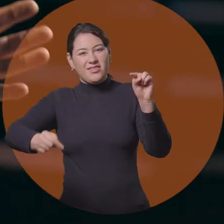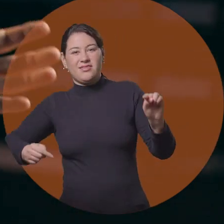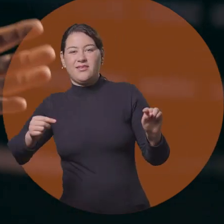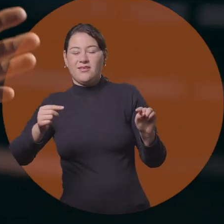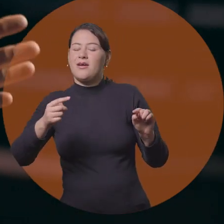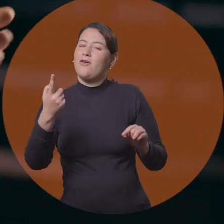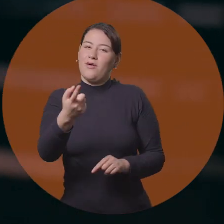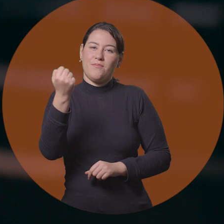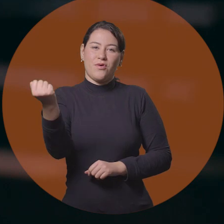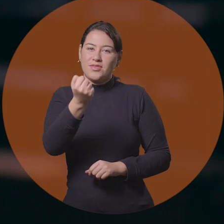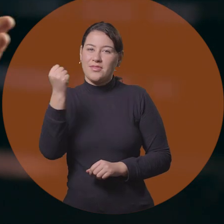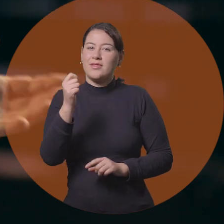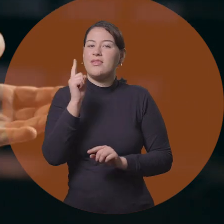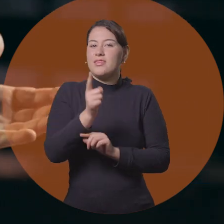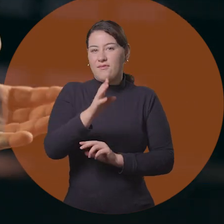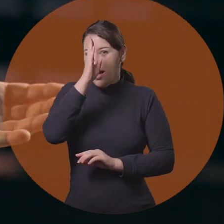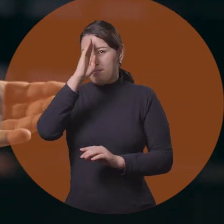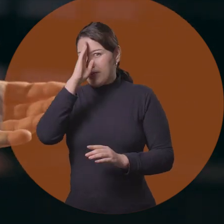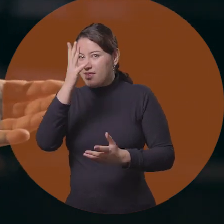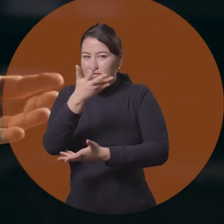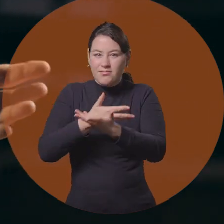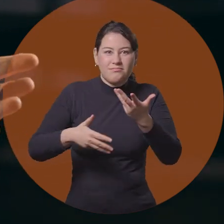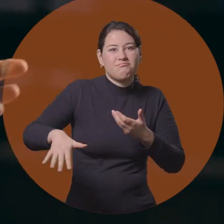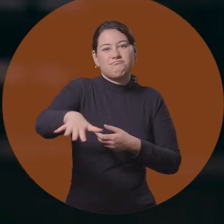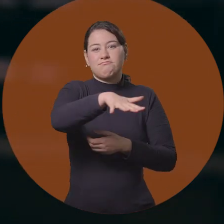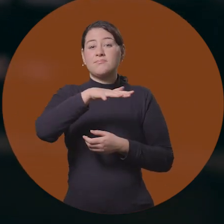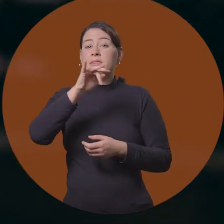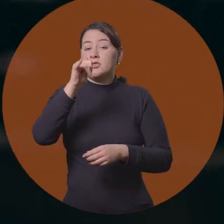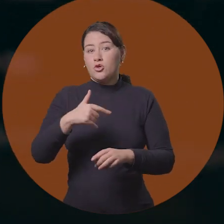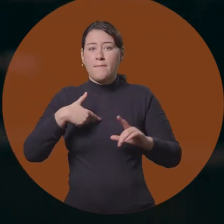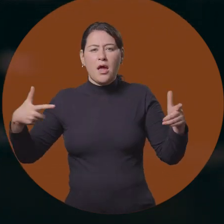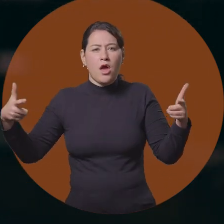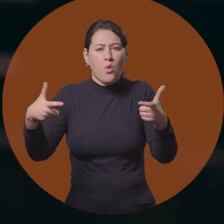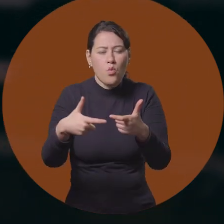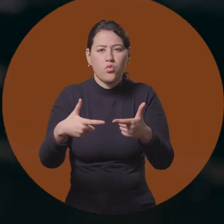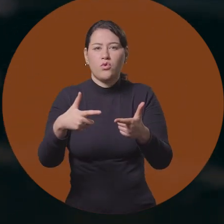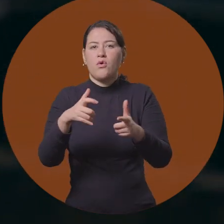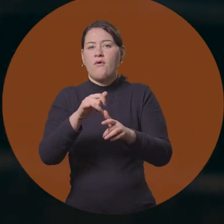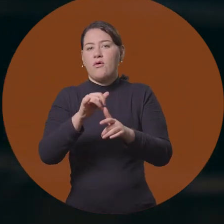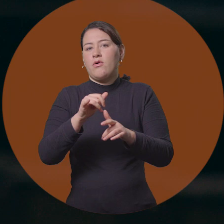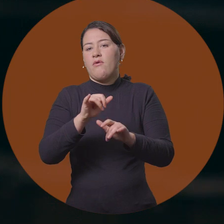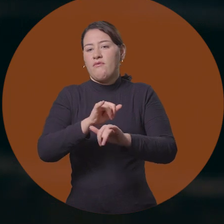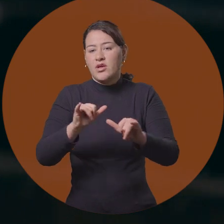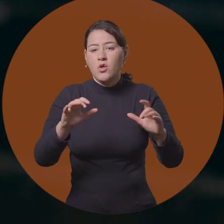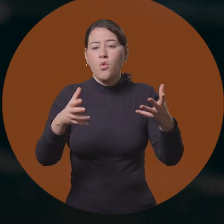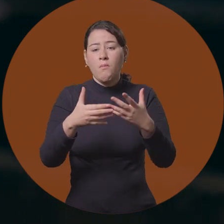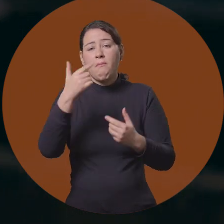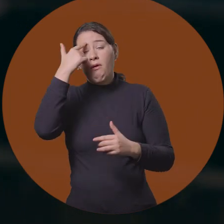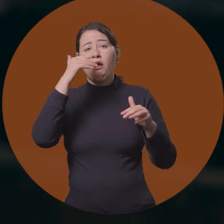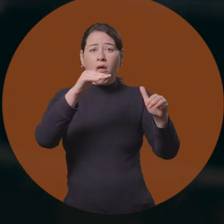es fundamental. Tengo que aprender a hacer eso. Si me reúno, si termino solo reunido en un grupito que todos pensamos igual,